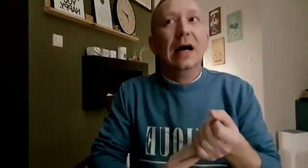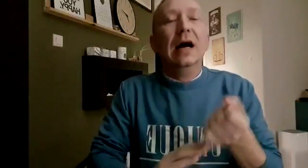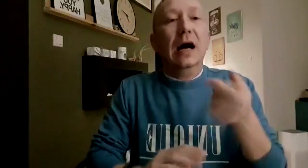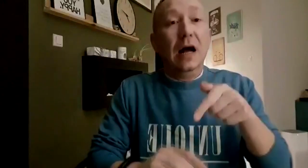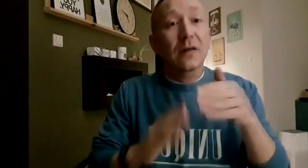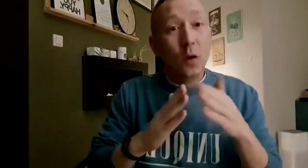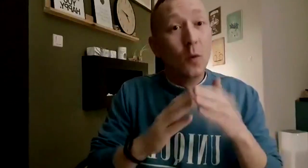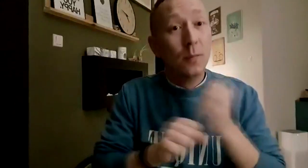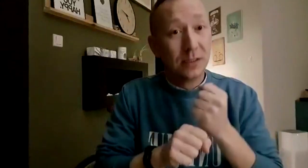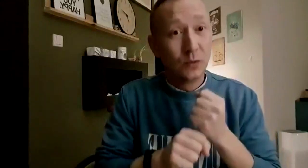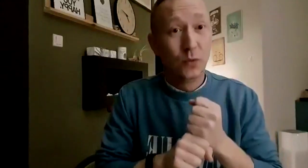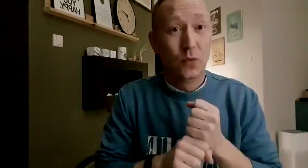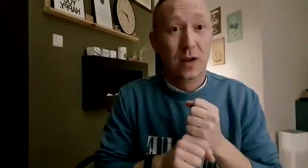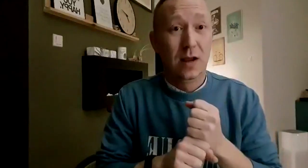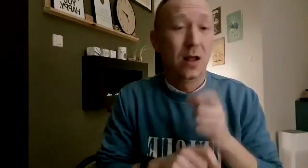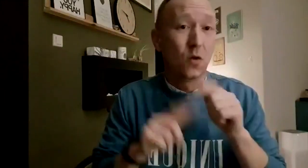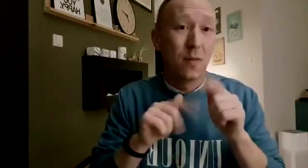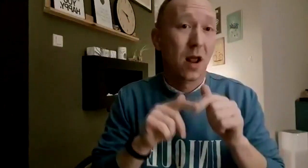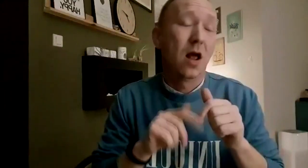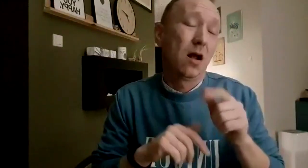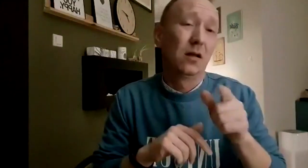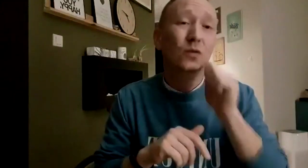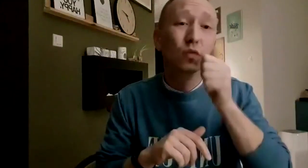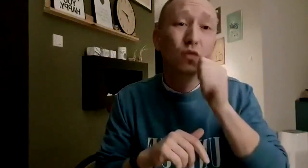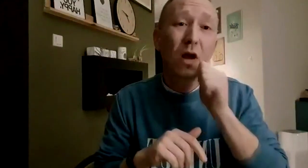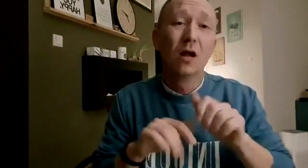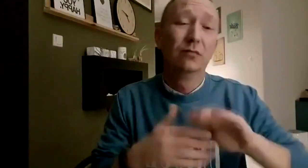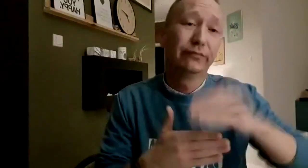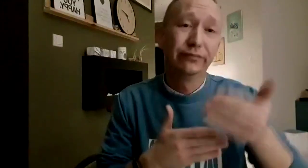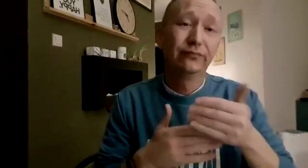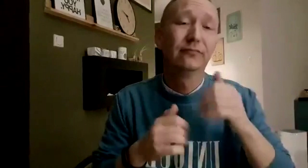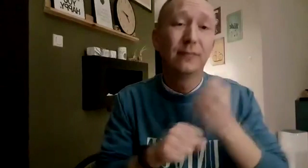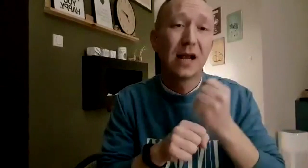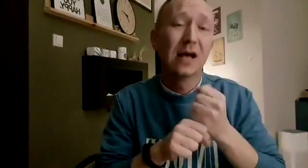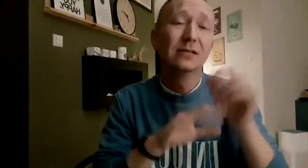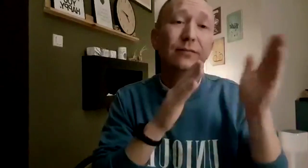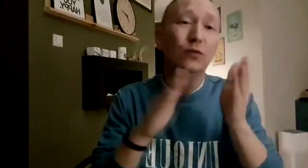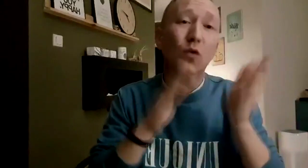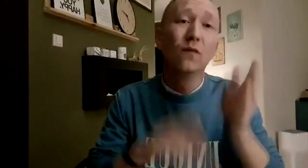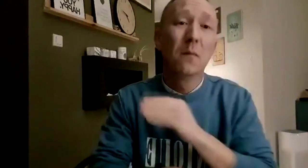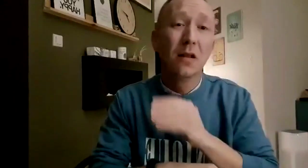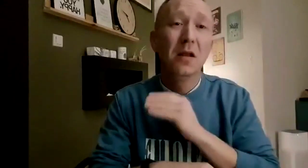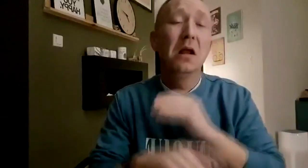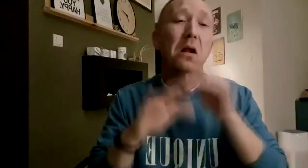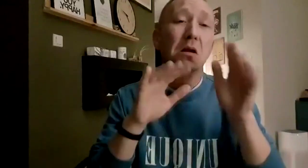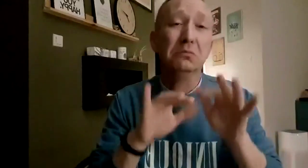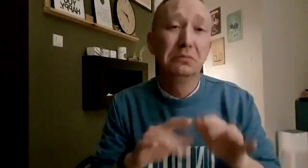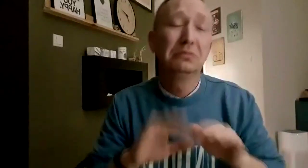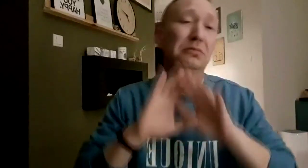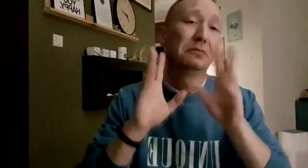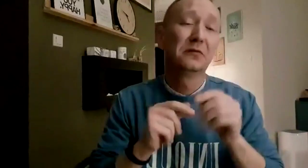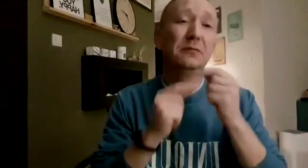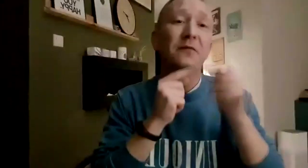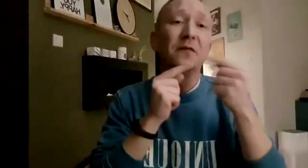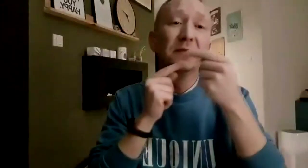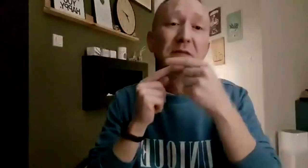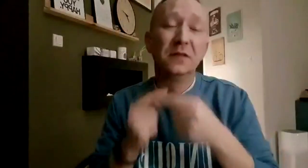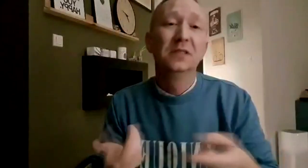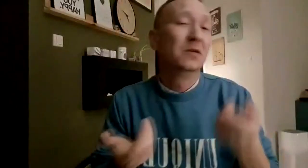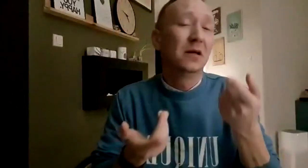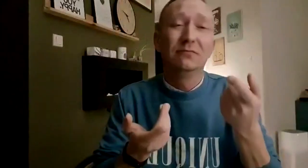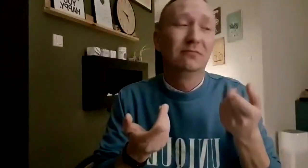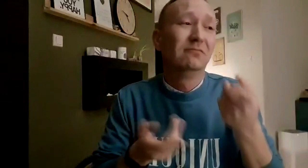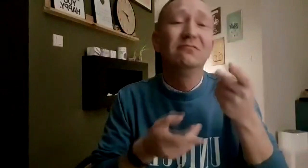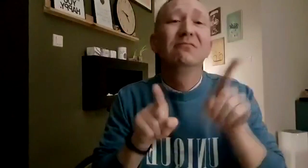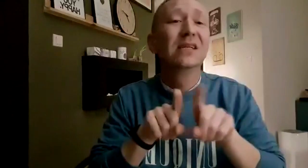W domu pracuję normalnie, codziennie otwieram laptopa, przygotowuję różne materiały i wysyłam.